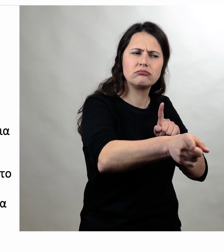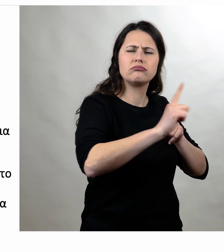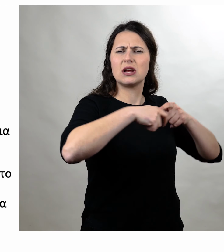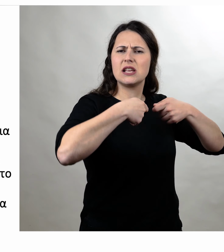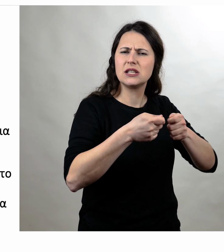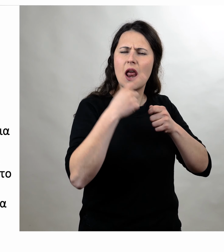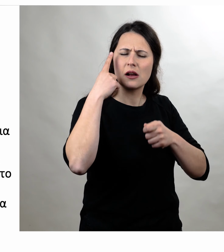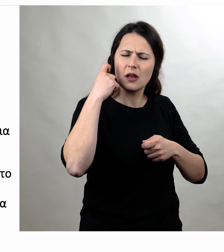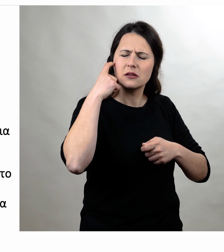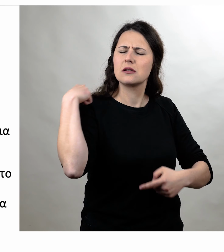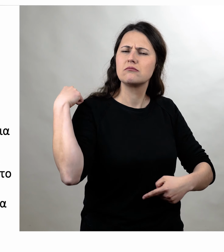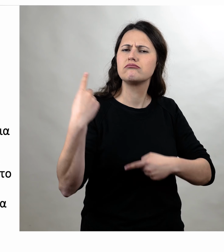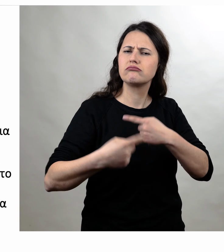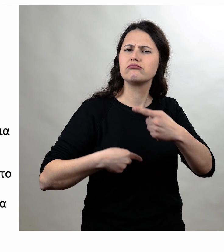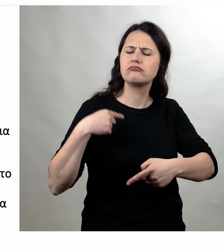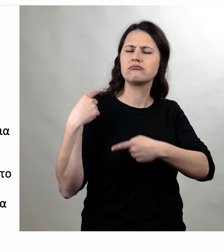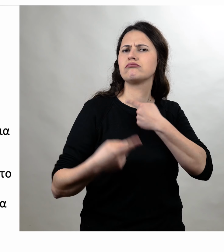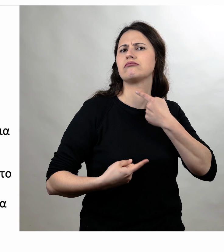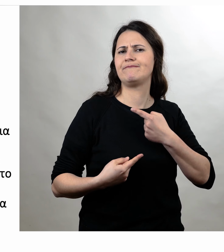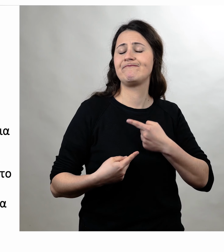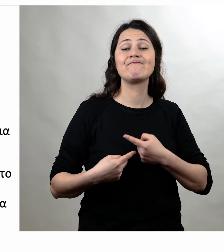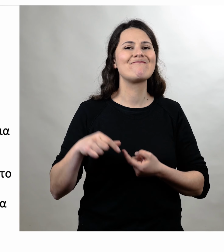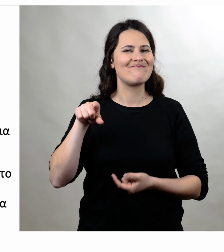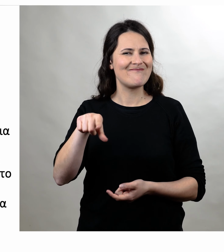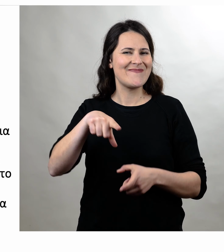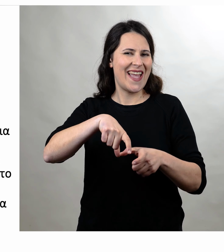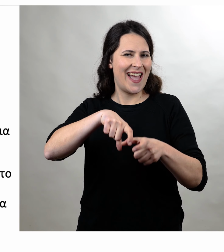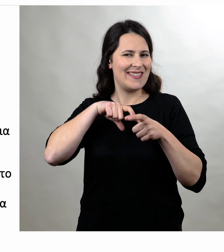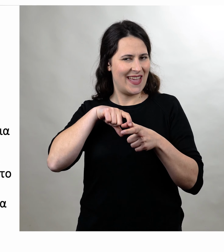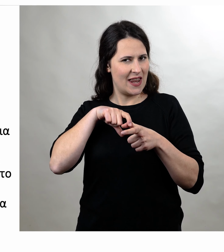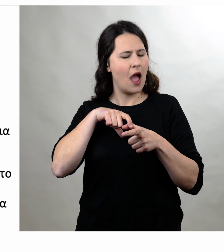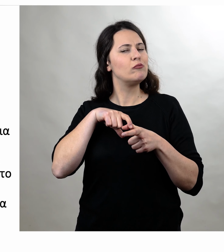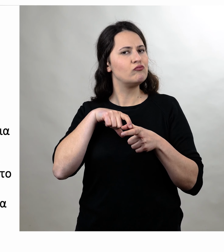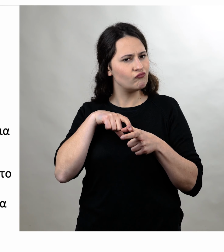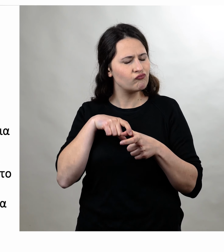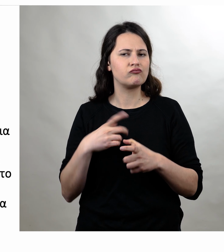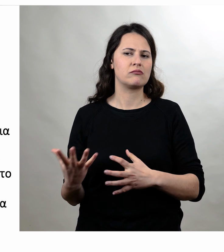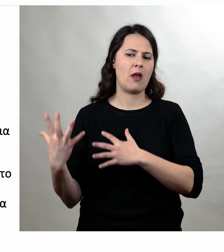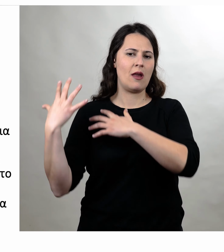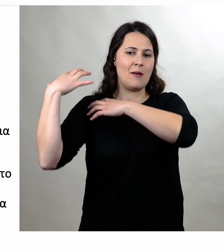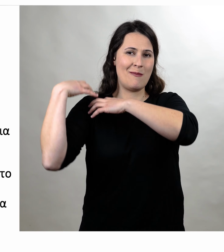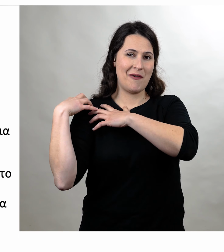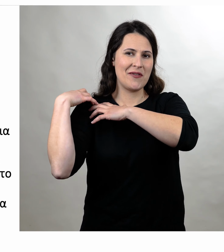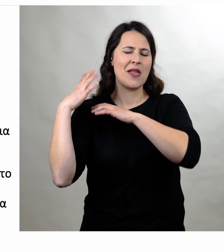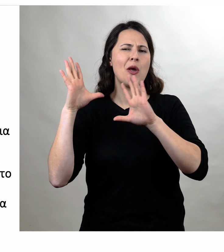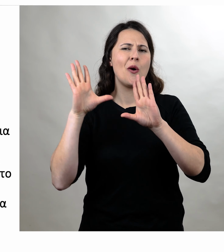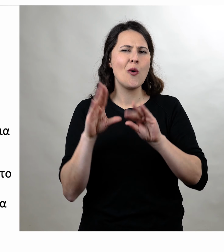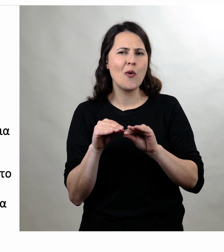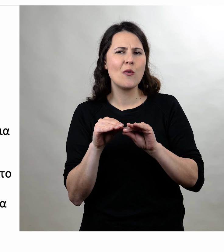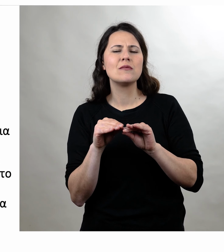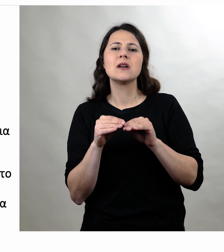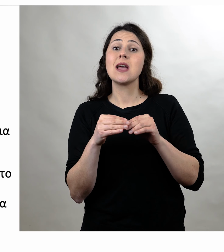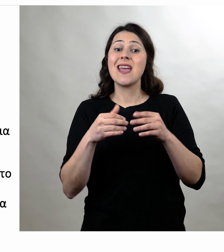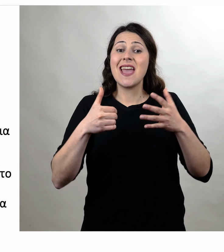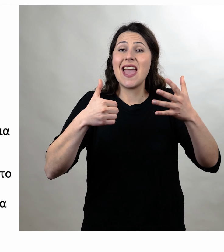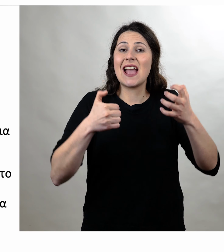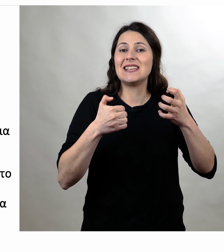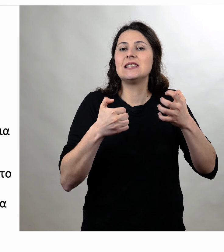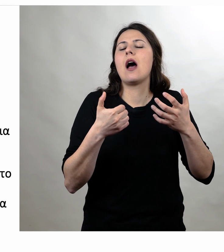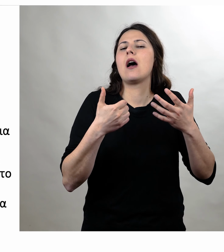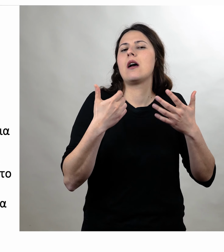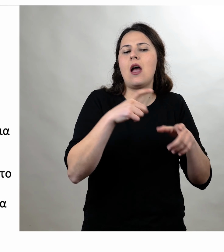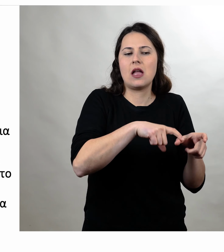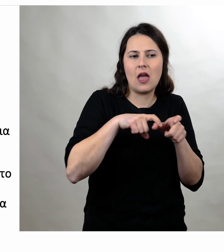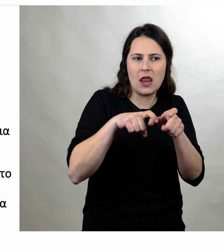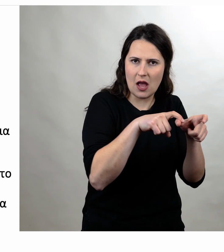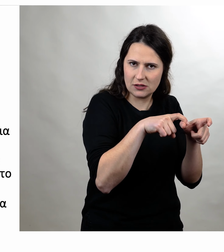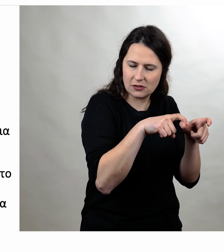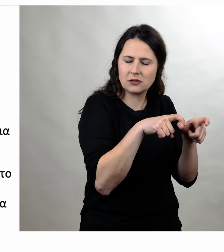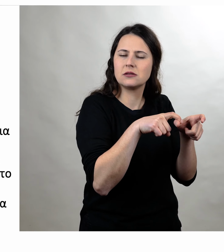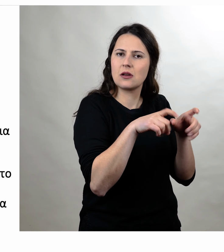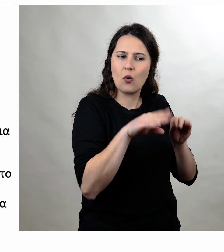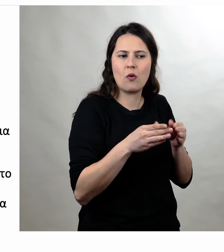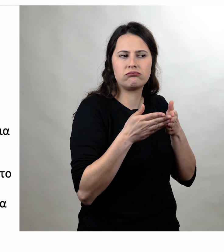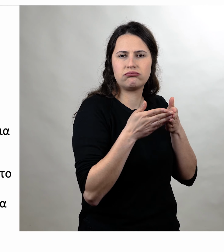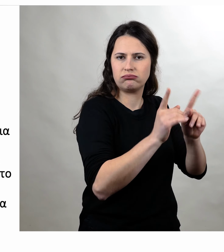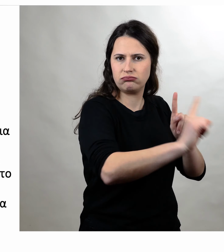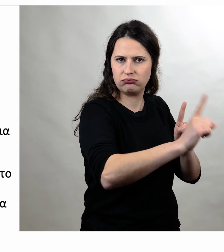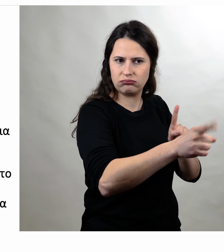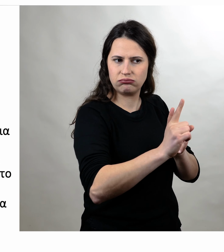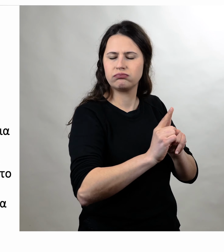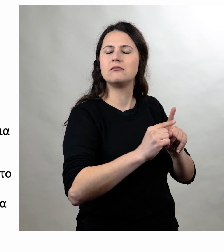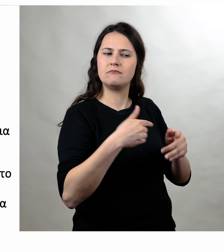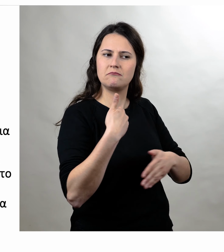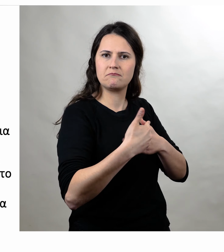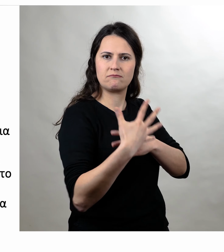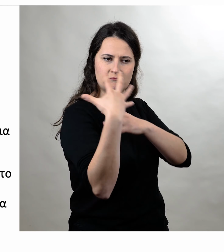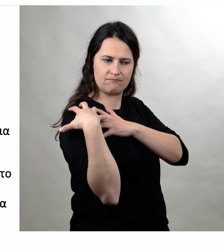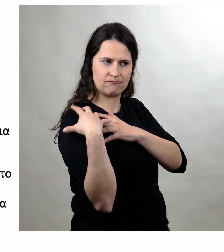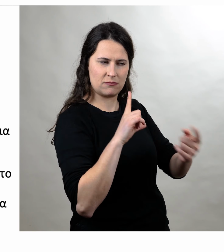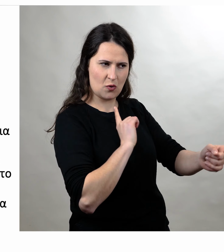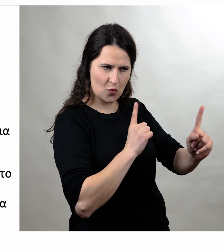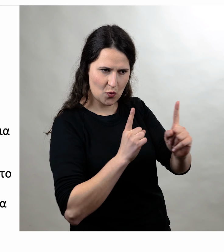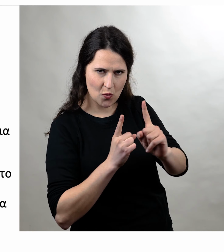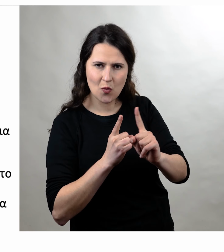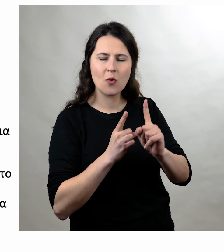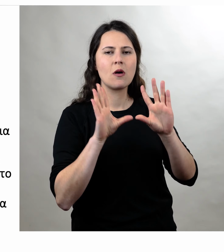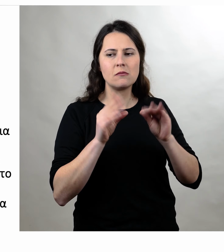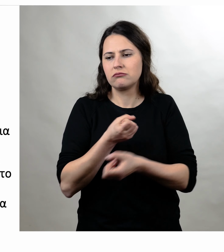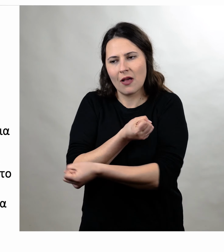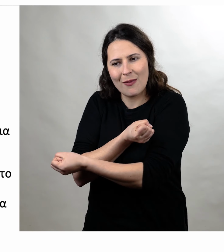Η εταιρεία διαχειρίζεται τα εισιτήρια περισσότερων από 60 ακτοπλοϊκών εταιρειών, παρέχοντας δρομολόγια, προσφορές εισιτηρίων